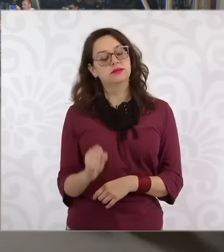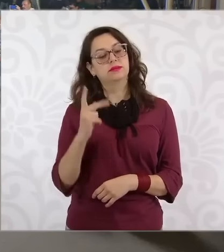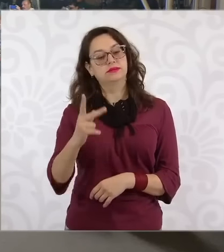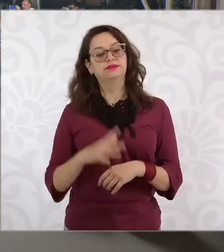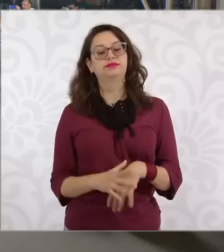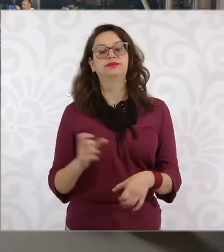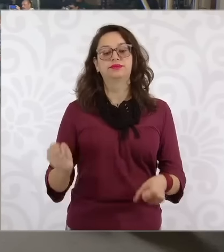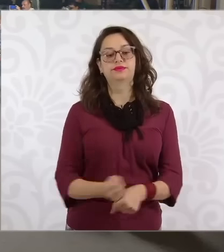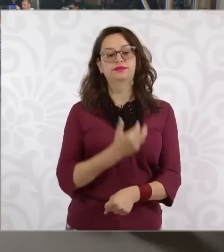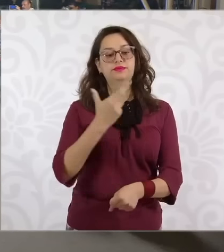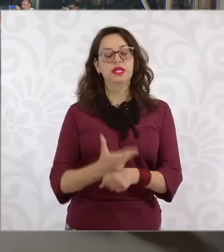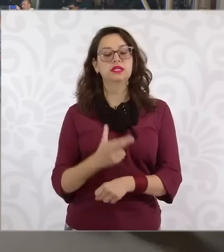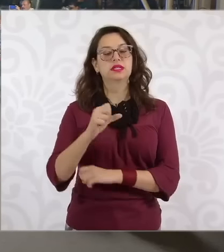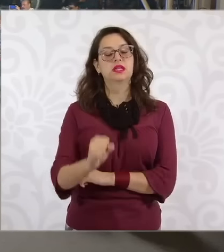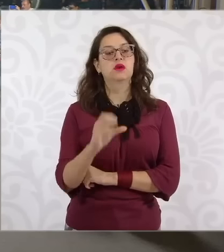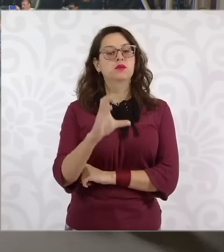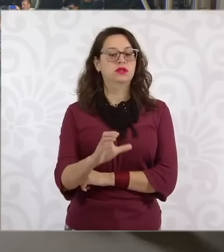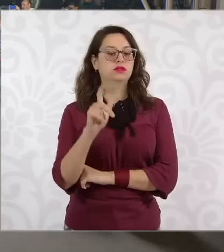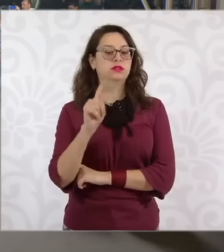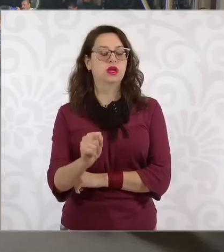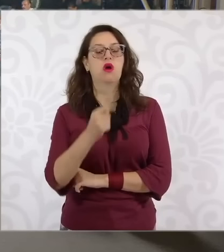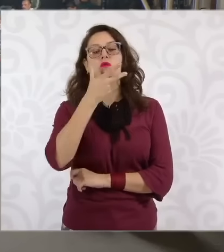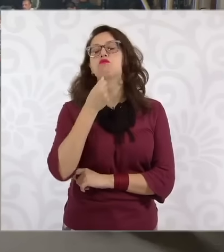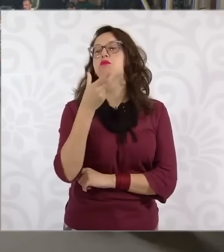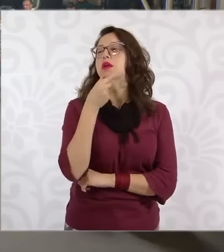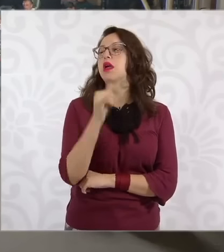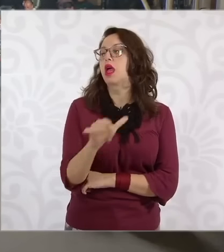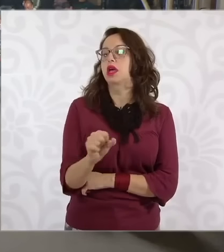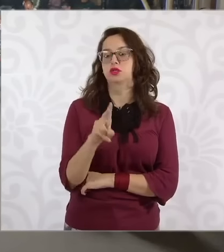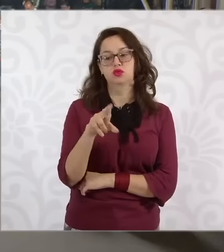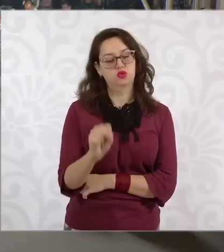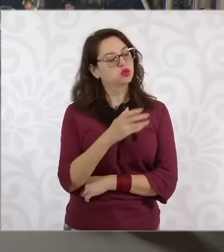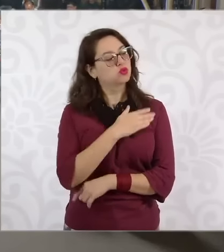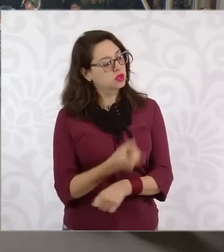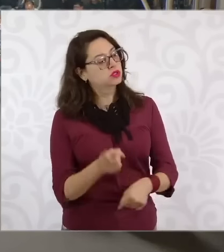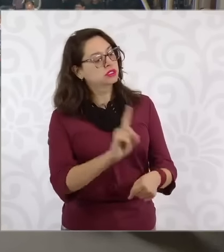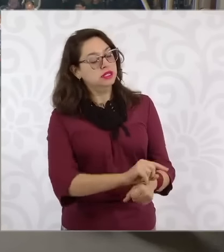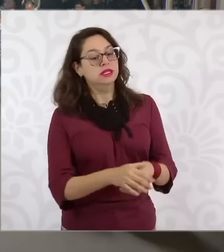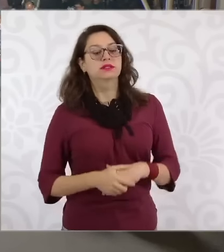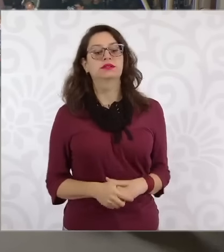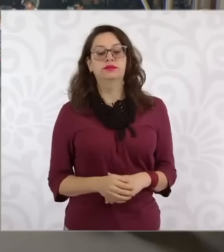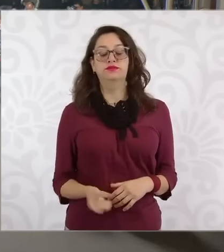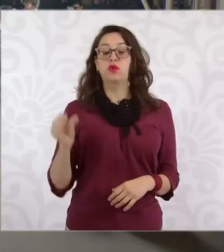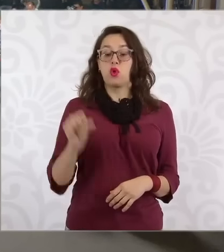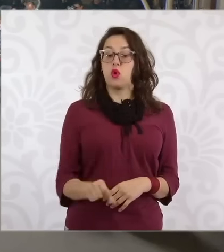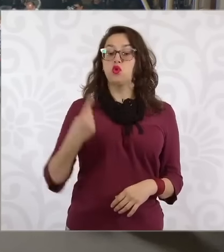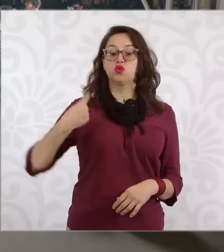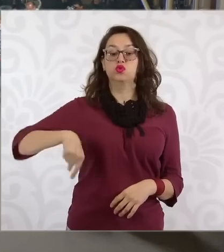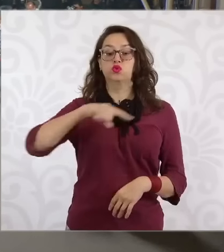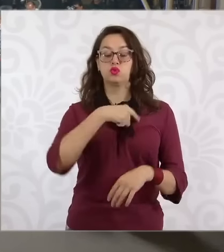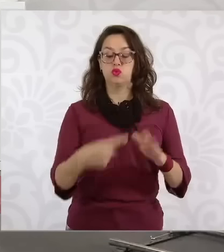Transportes, Jesús Esteban. Eh hoy, como mencionó la presidenta, venimos a platicarles del programa